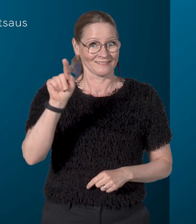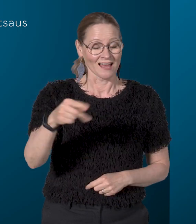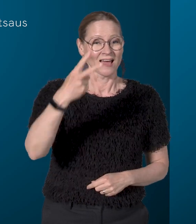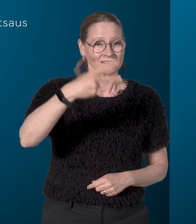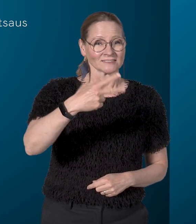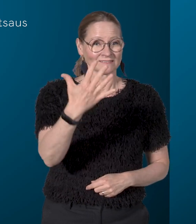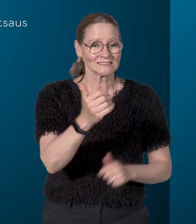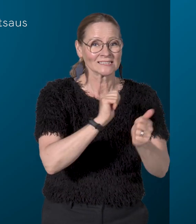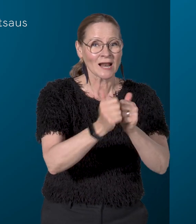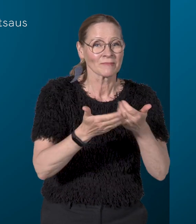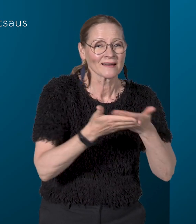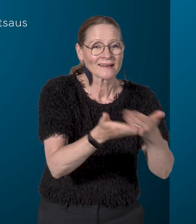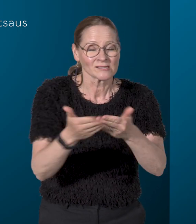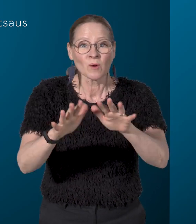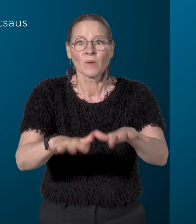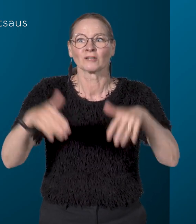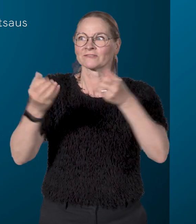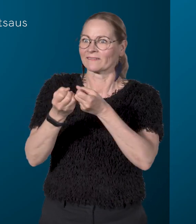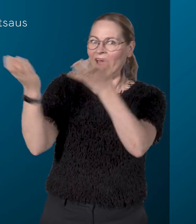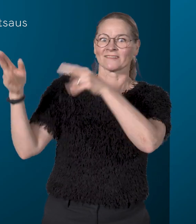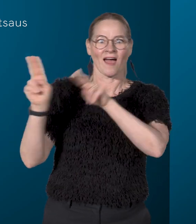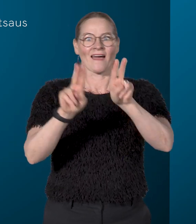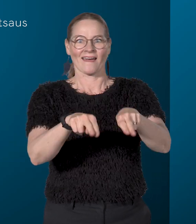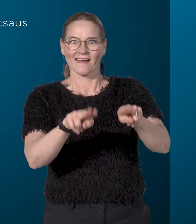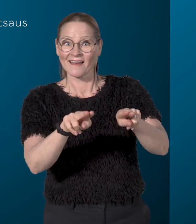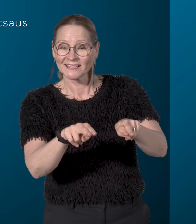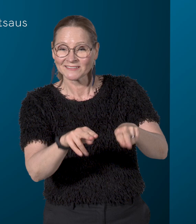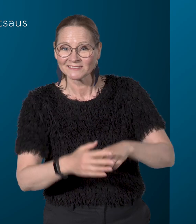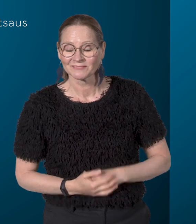jossa yleisölle tarjoiltiin peräti 25 kilpailuesitystä.